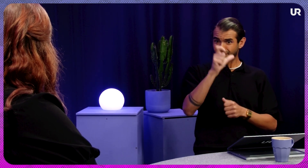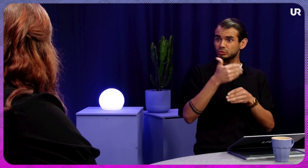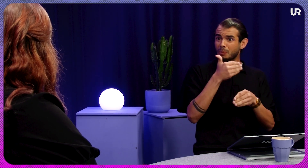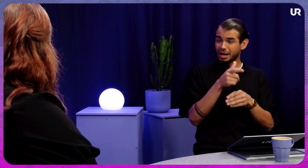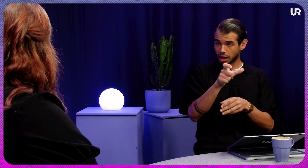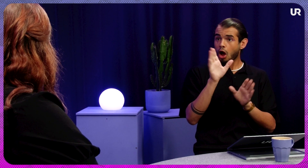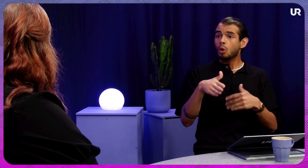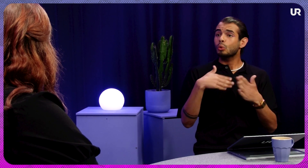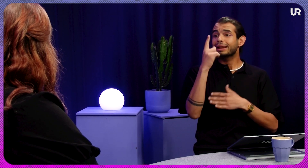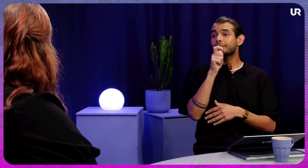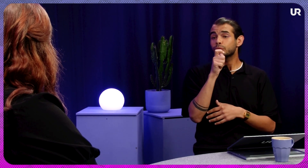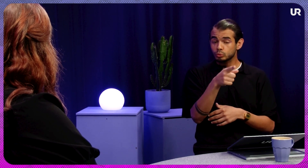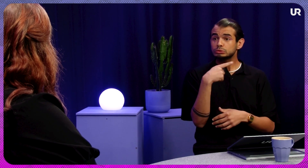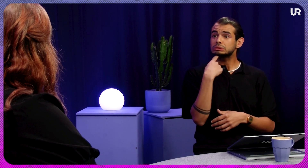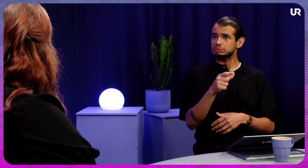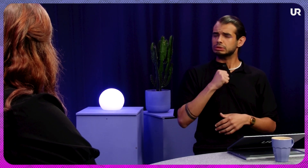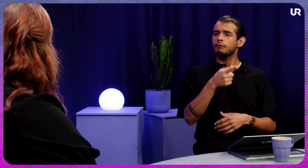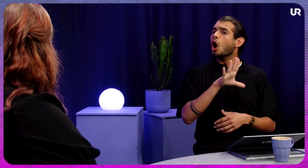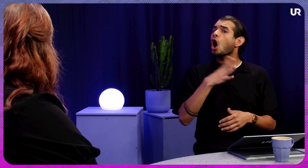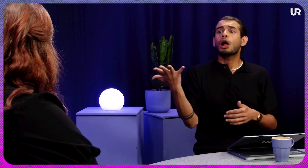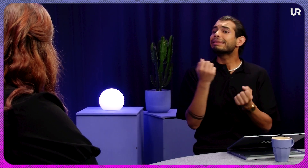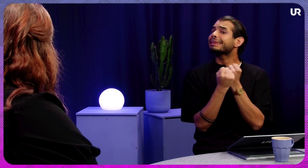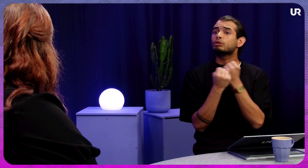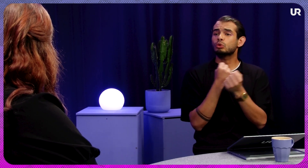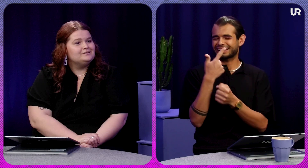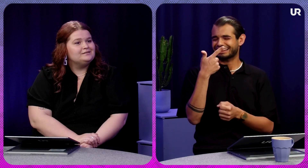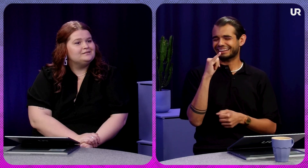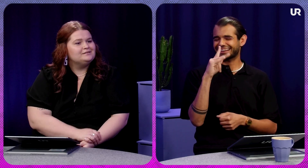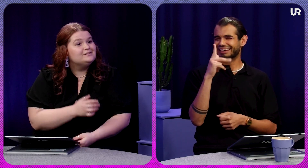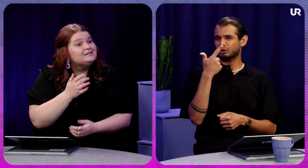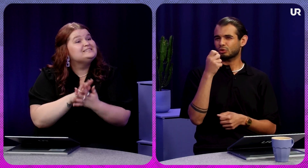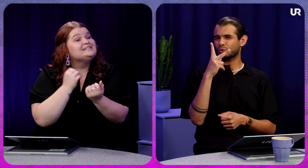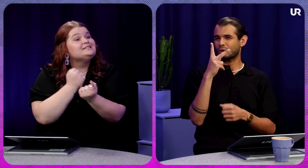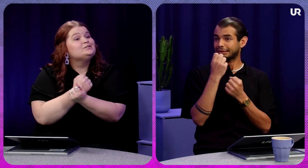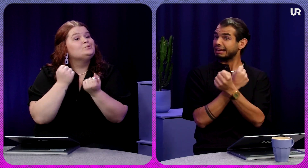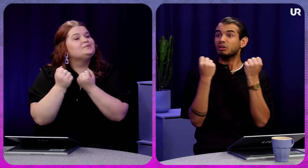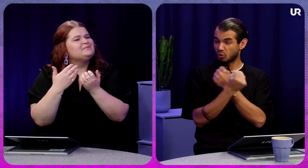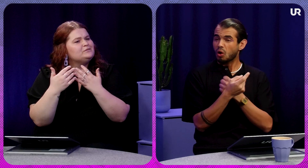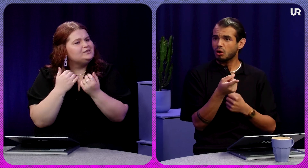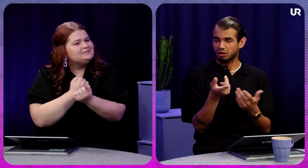MEN så i en intervju säger hon att hon inte ens HAR ett Tiktok-konto? Josephine: Tecknas Tiktok så där? Varför?